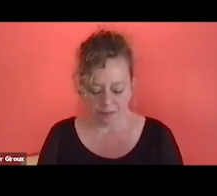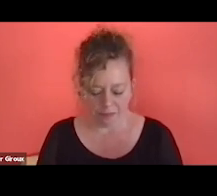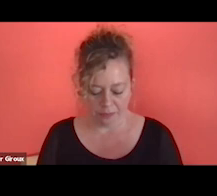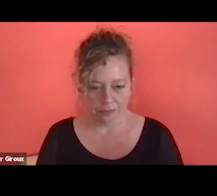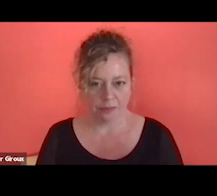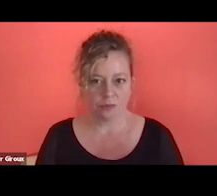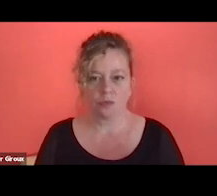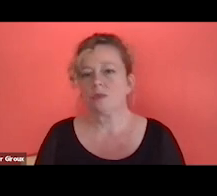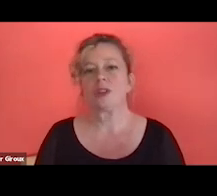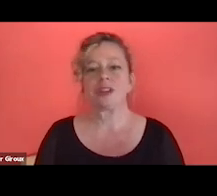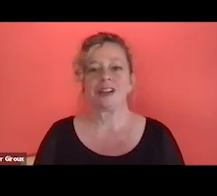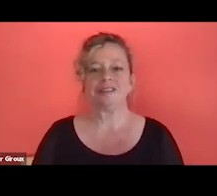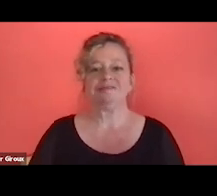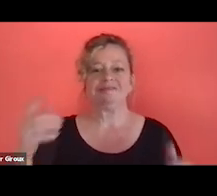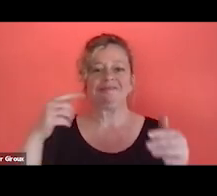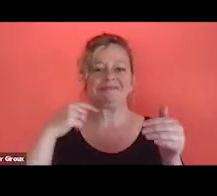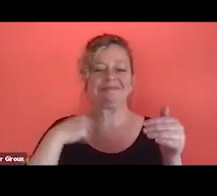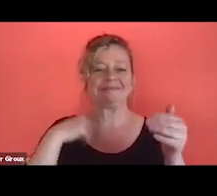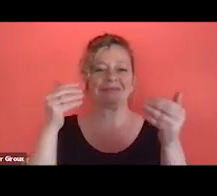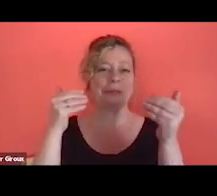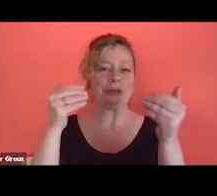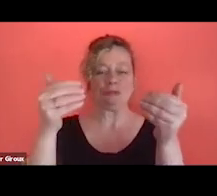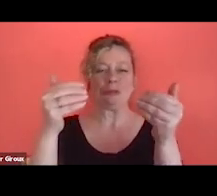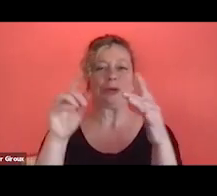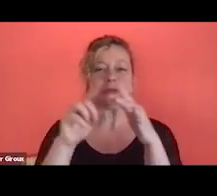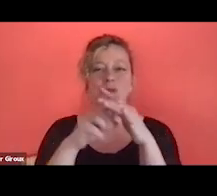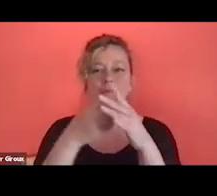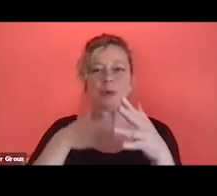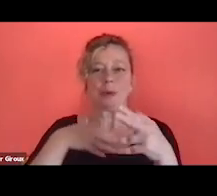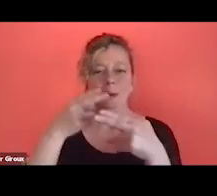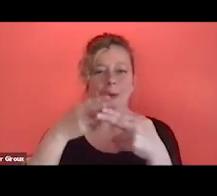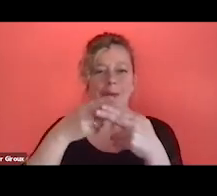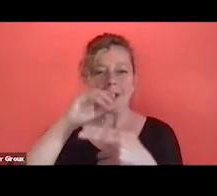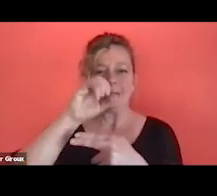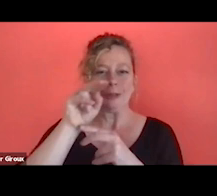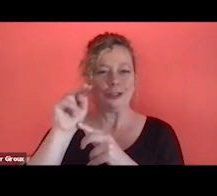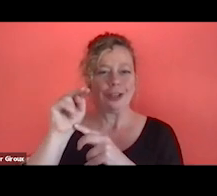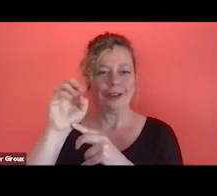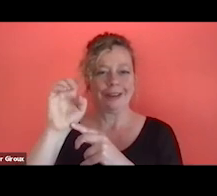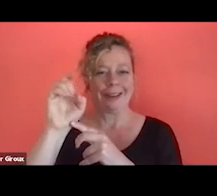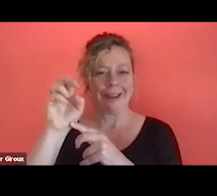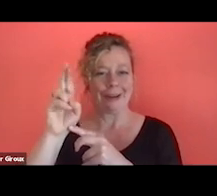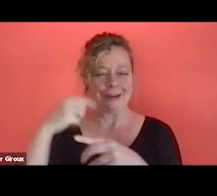De acuerdo, bueno, seguiré adelante y comenzaré. Mi nombre es Jen Elder. Soy la directora de SAMHSA,